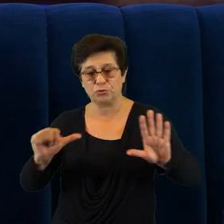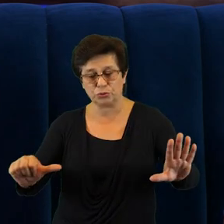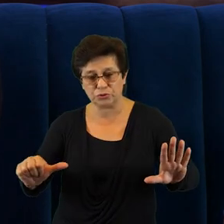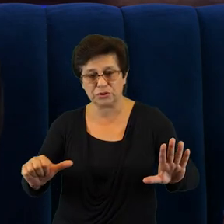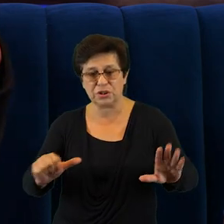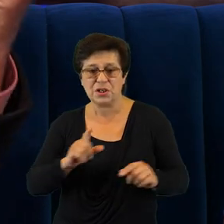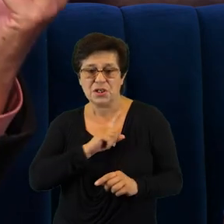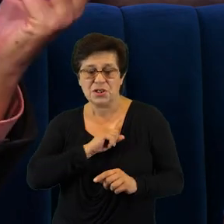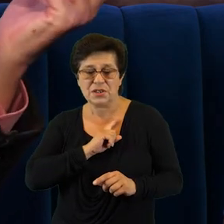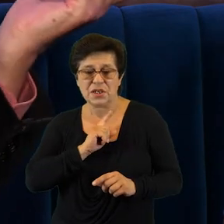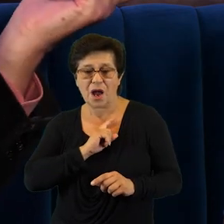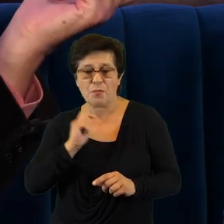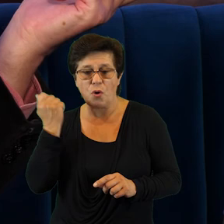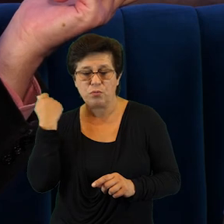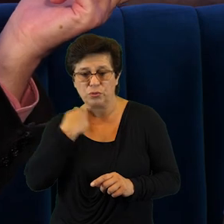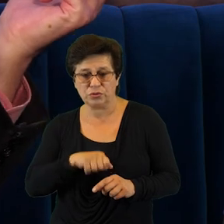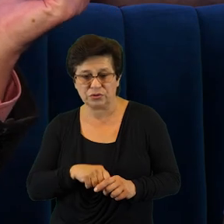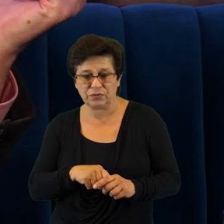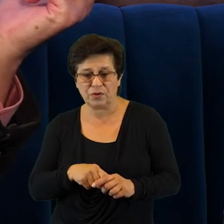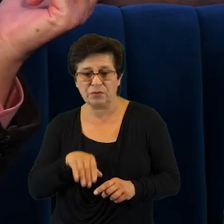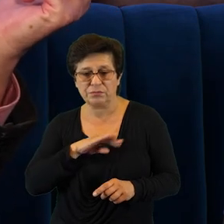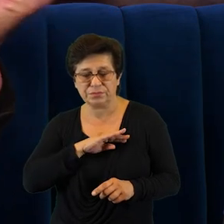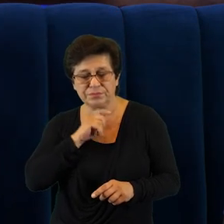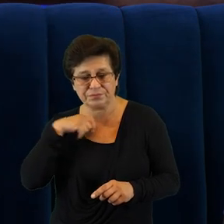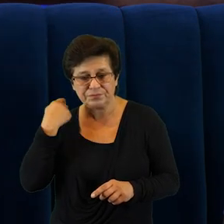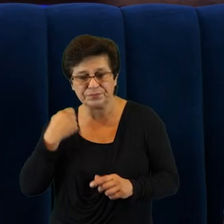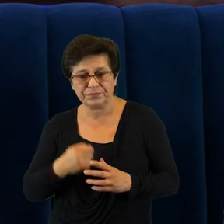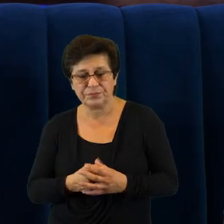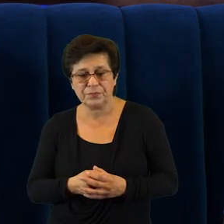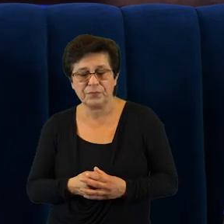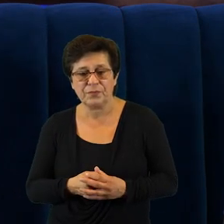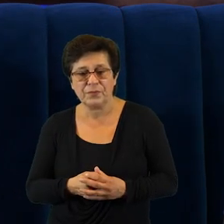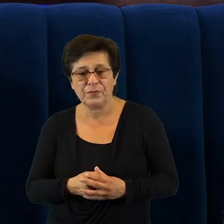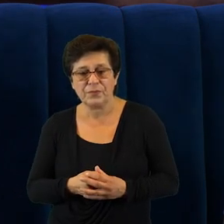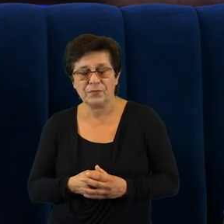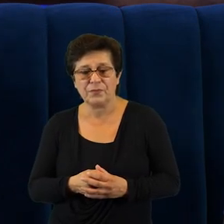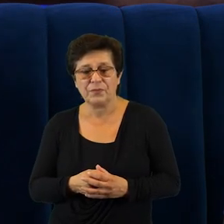Zresztą Wieniawa-Długoszowski też w 1959 roku zdaje się w Nowym Jorku.